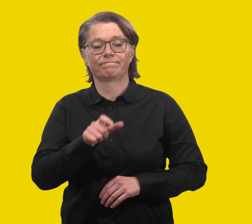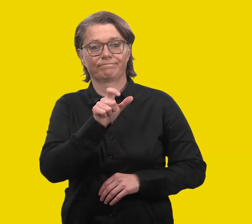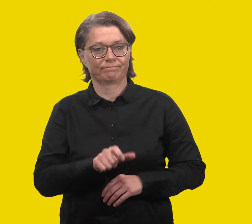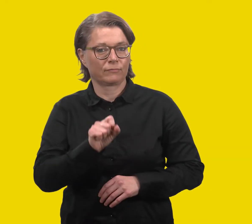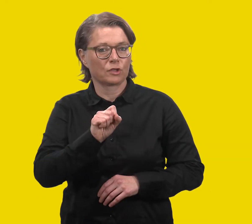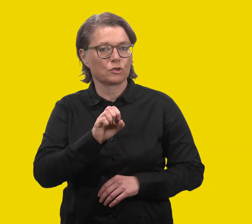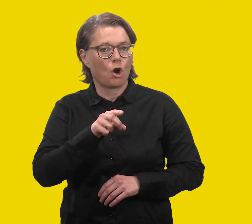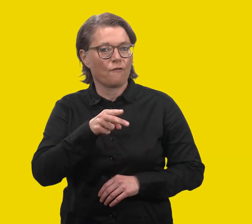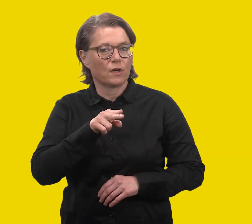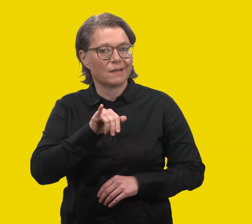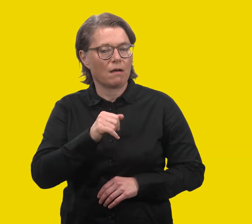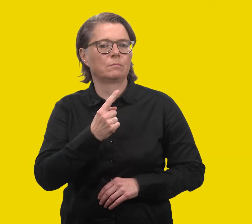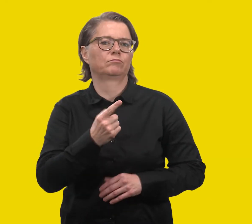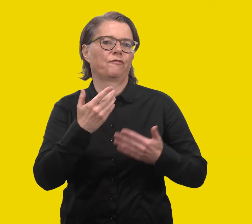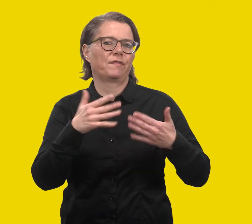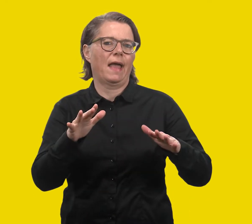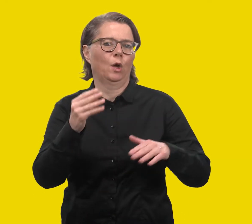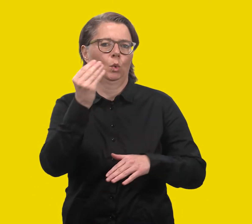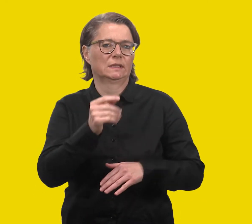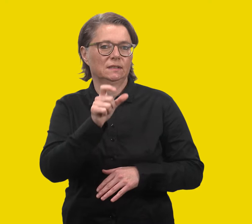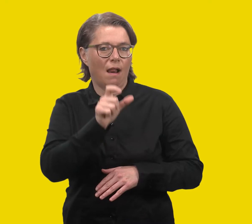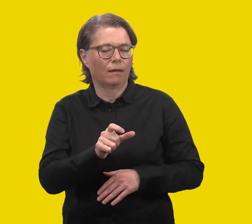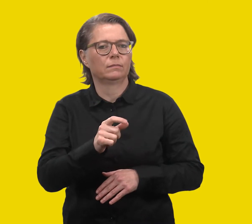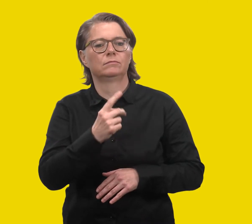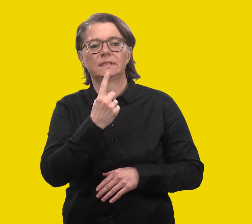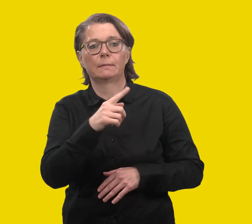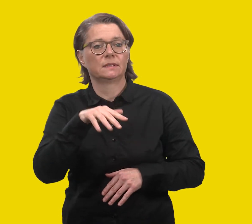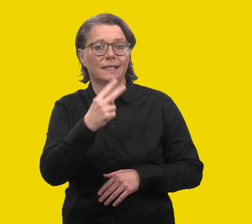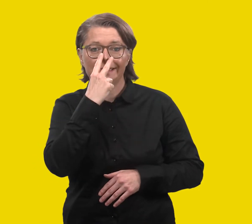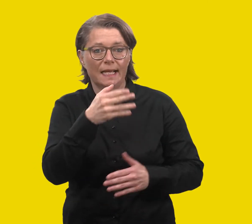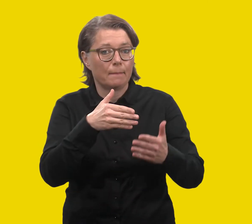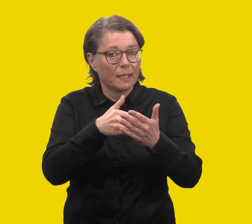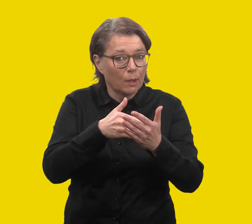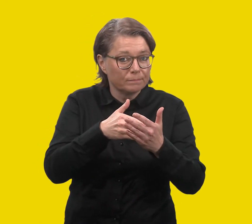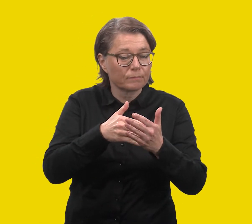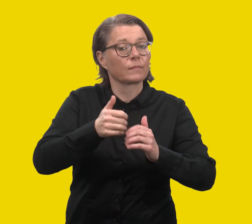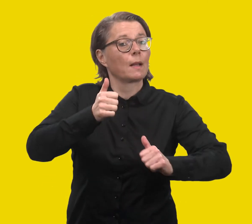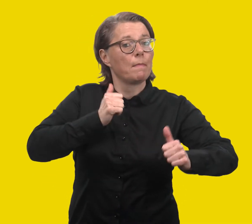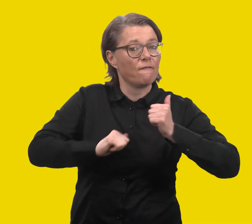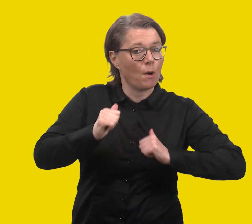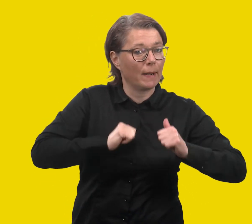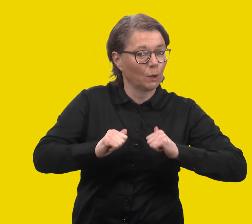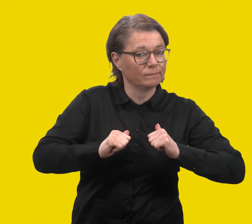Sophia ist freischaffende (seh-)Behinderte Performerin,